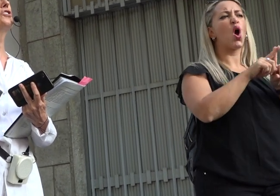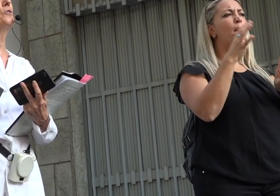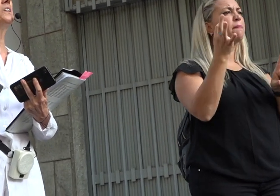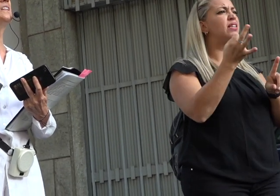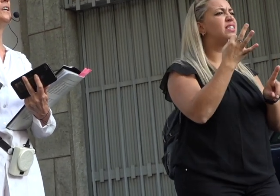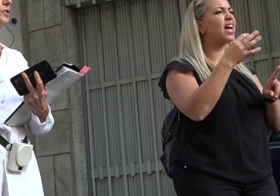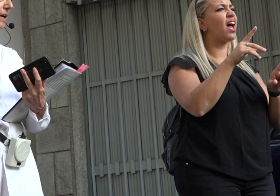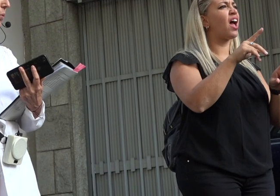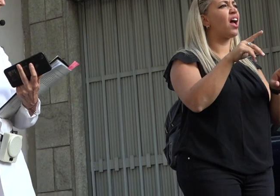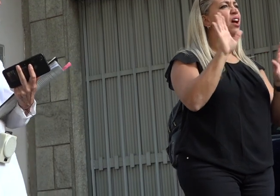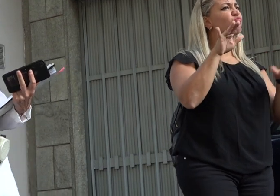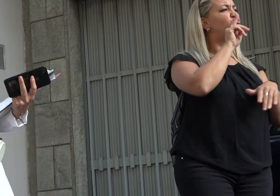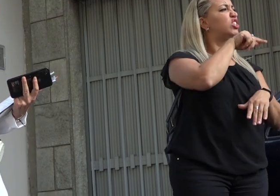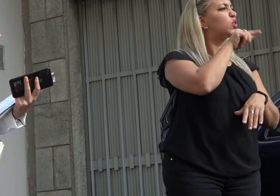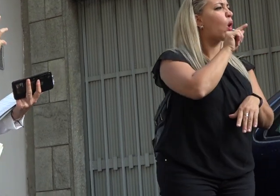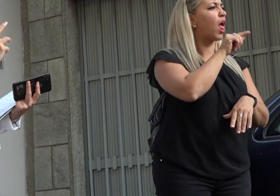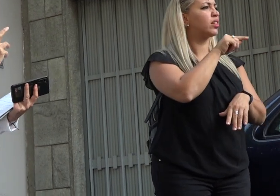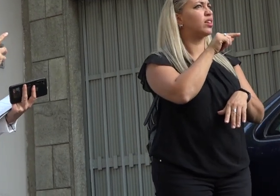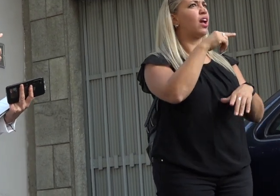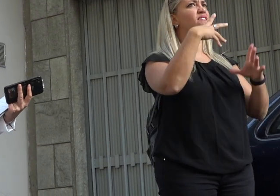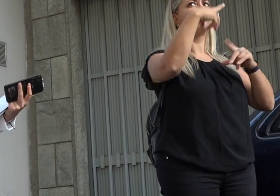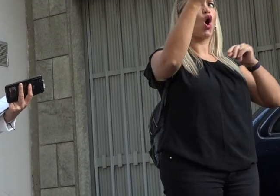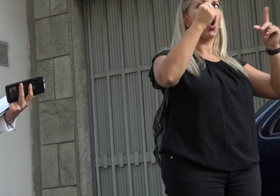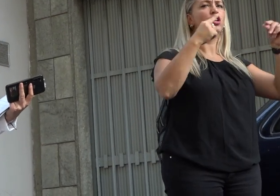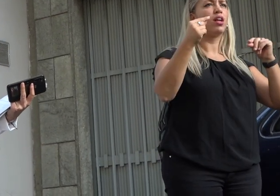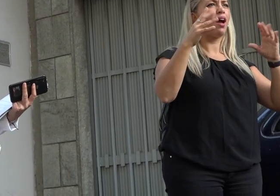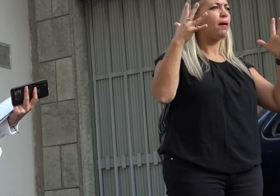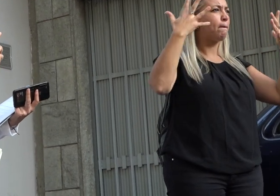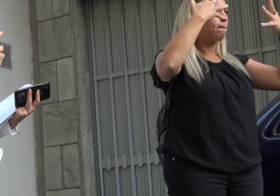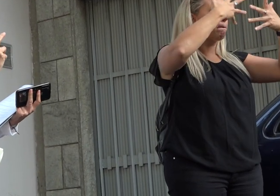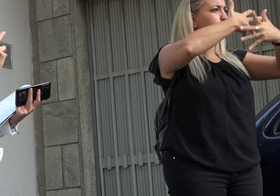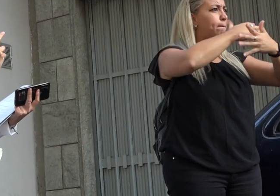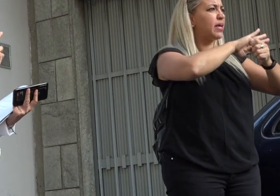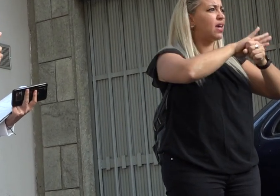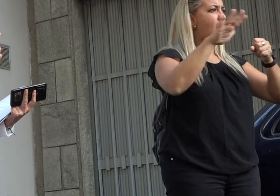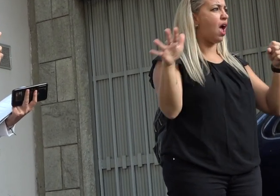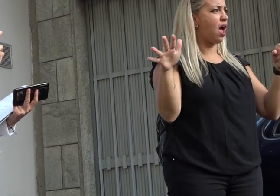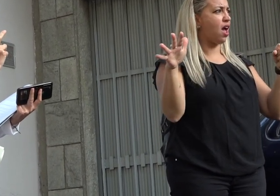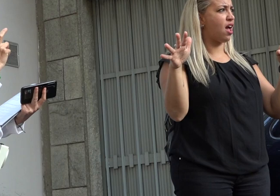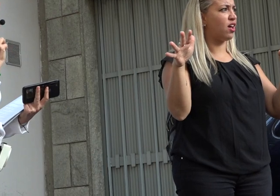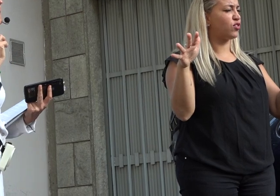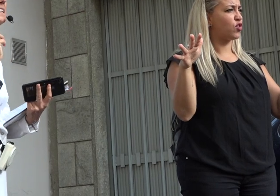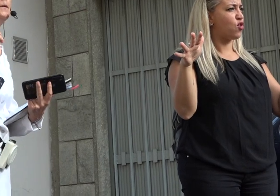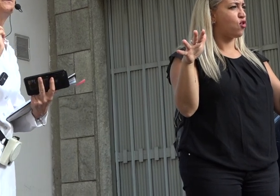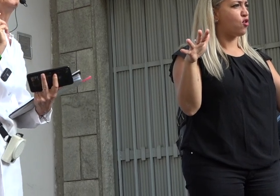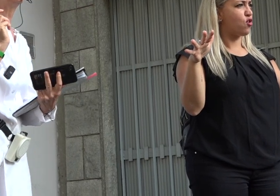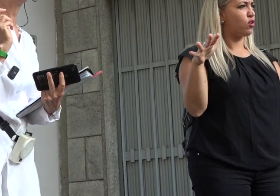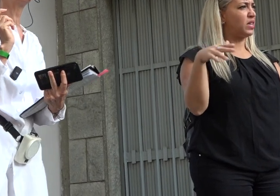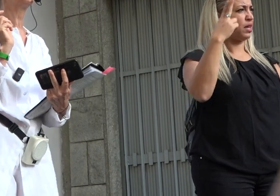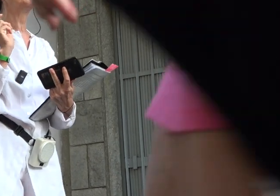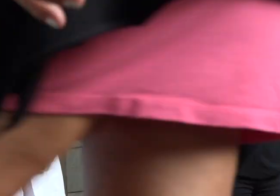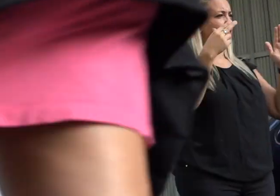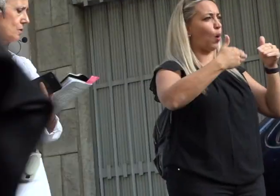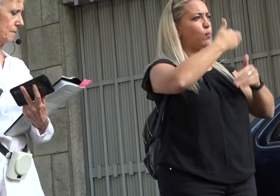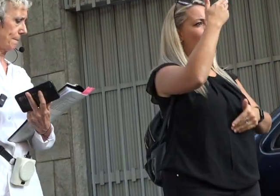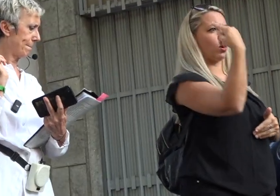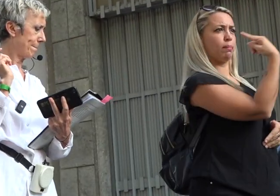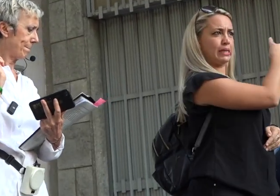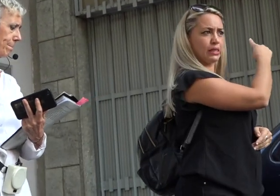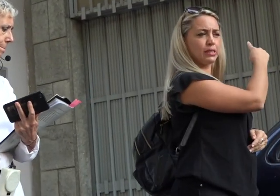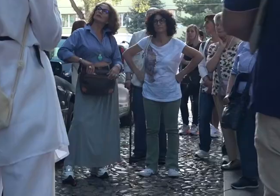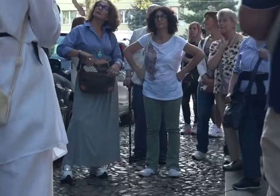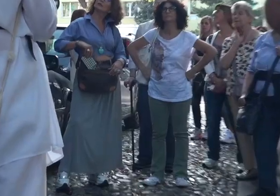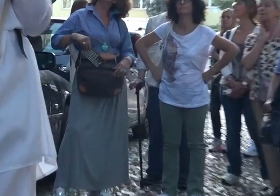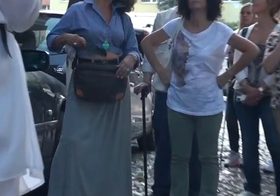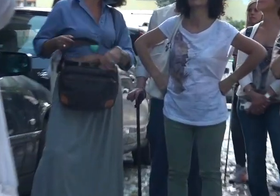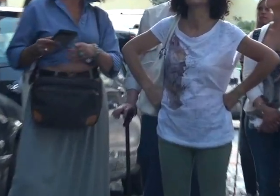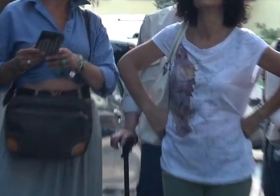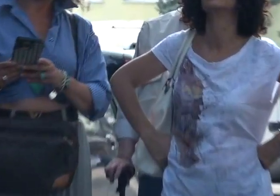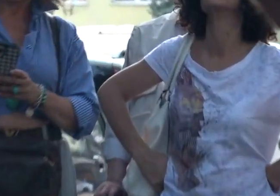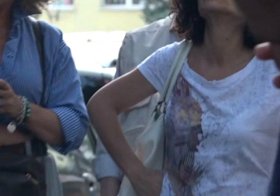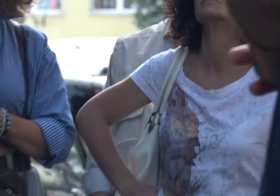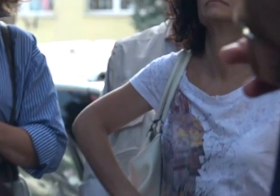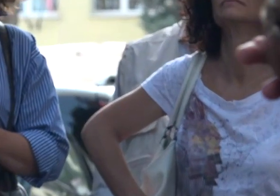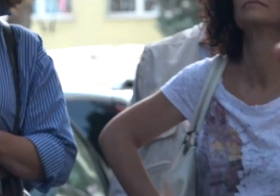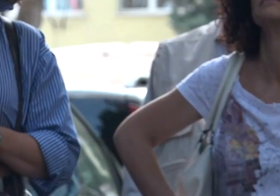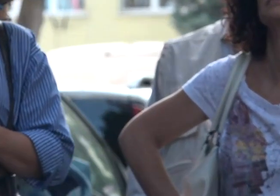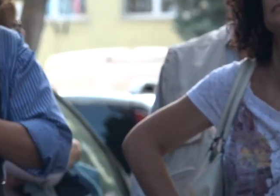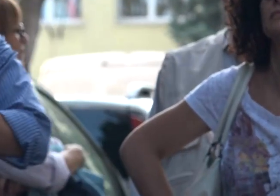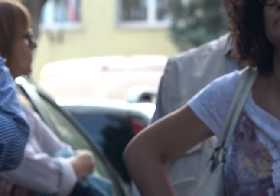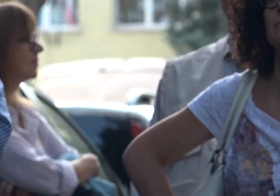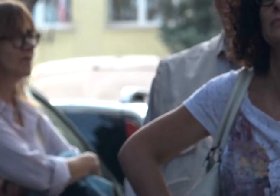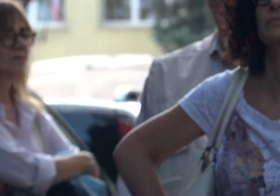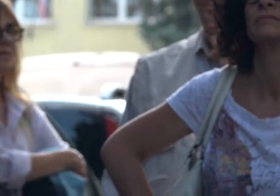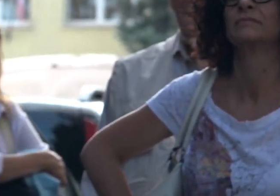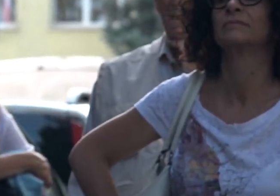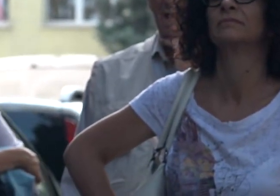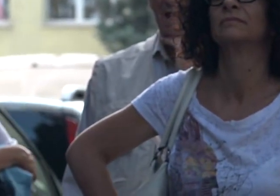cinguettio tra queste foglie fitte che sono state dipinte su questo muro ma io sto qui nascosta in